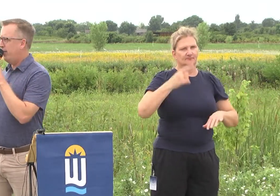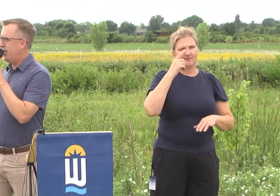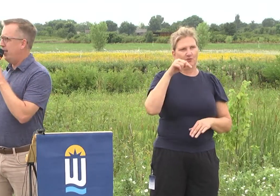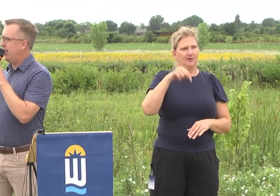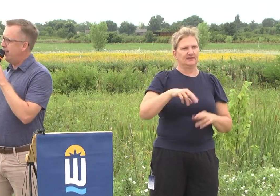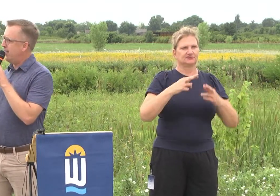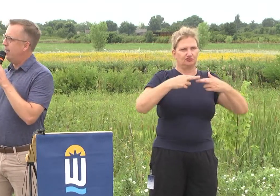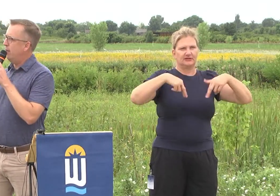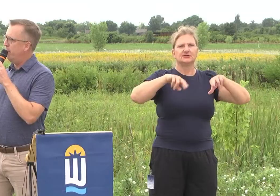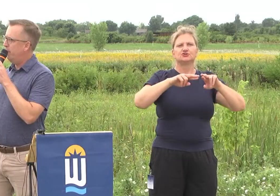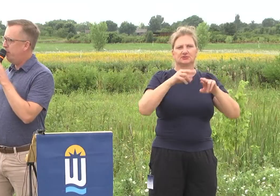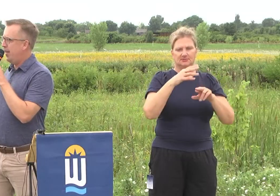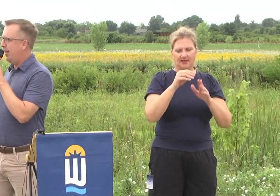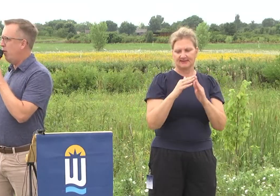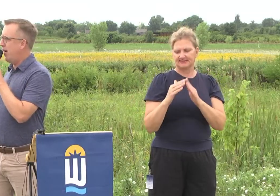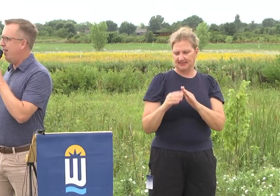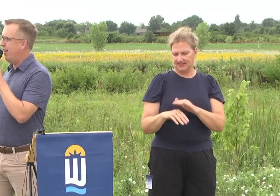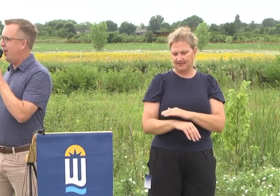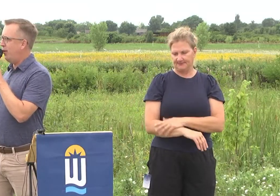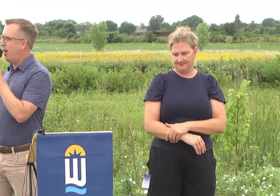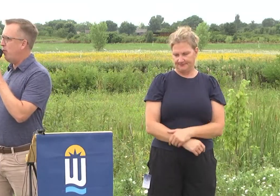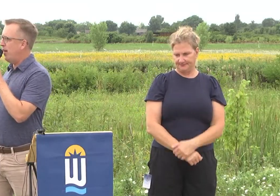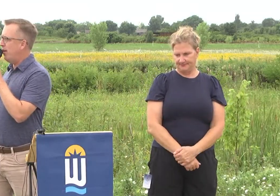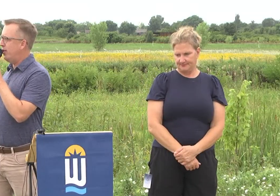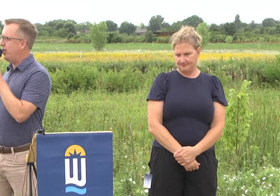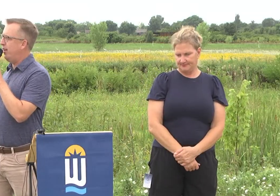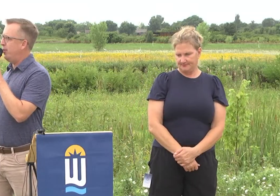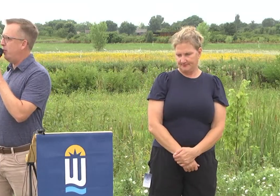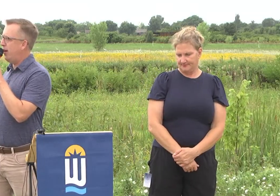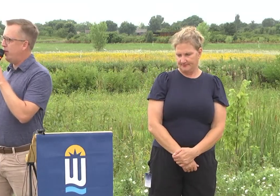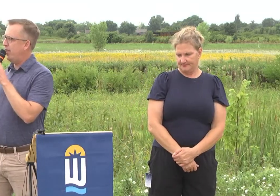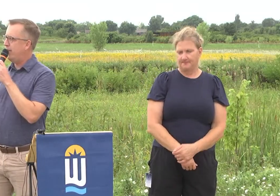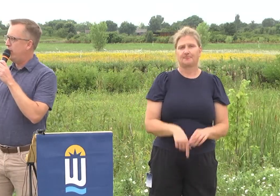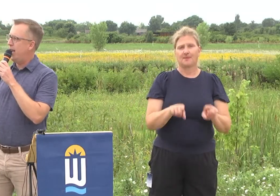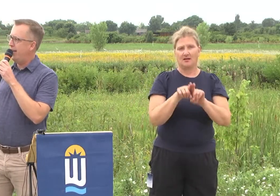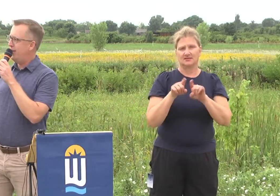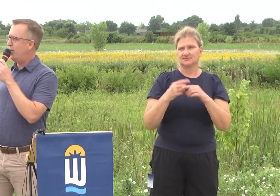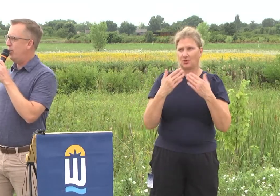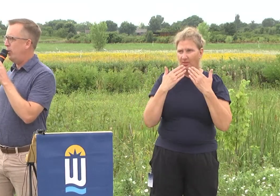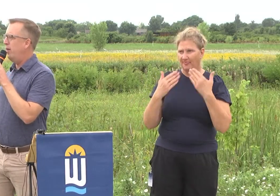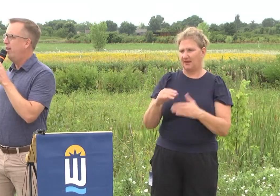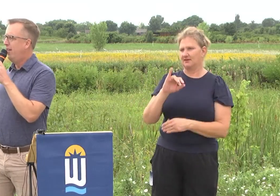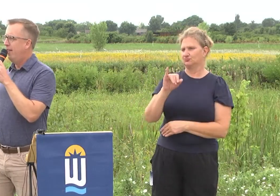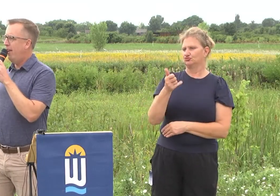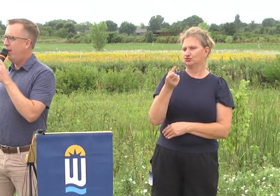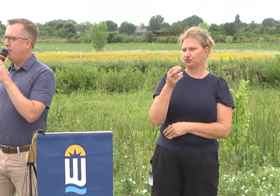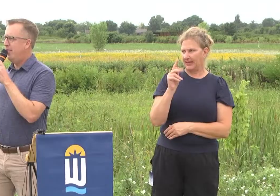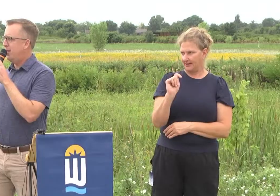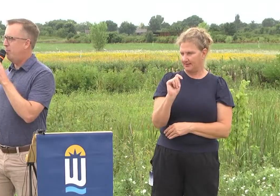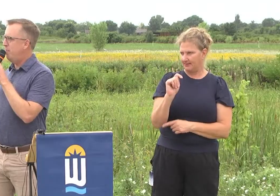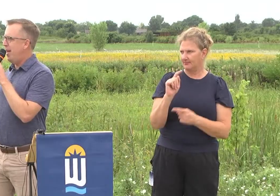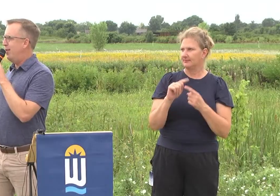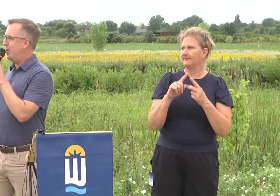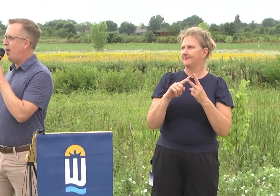a la ciudad y a Tim por su gran colaboración en este proyecto, y también a Jana. Esto ha hecho que este